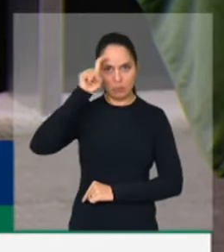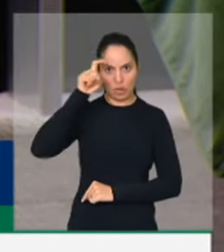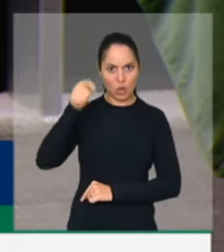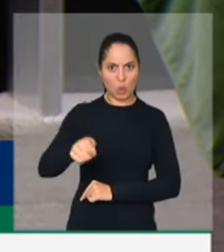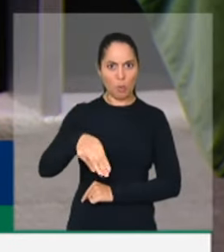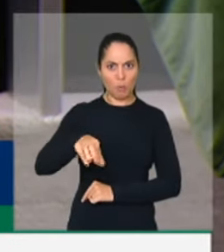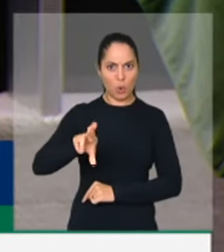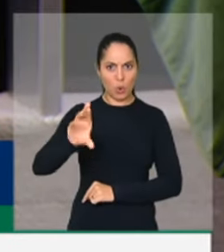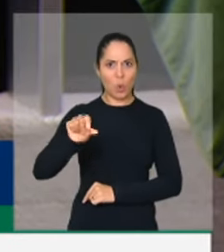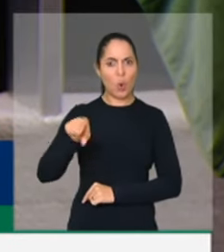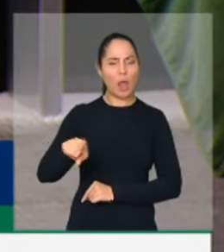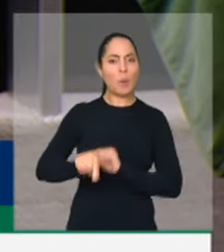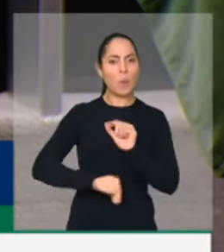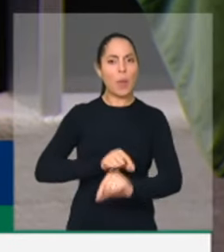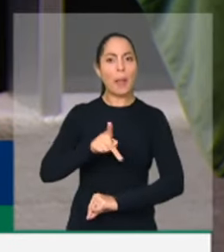PARCIAL. MORO UTILIZOU-SE, UTILIZOU-SE DA MÍ DIA,